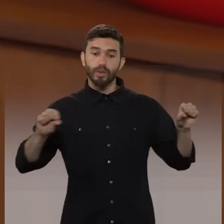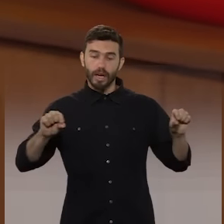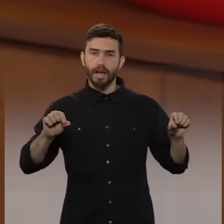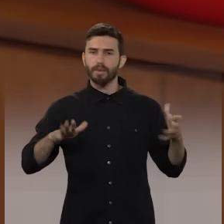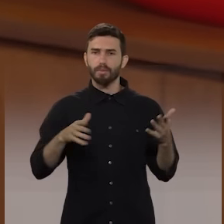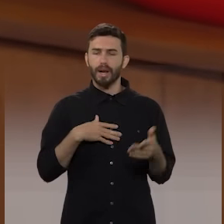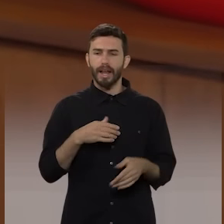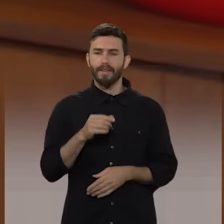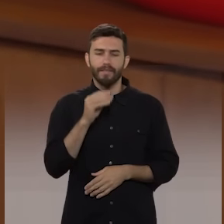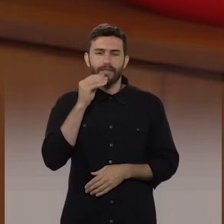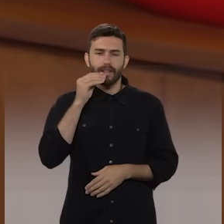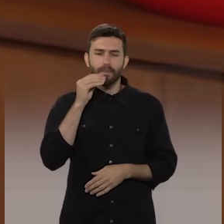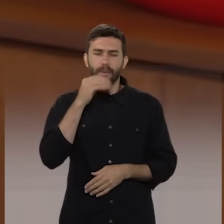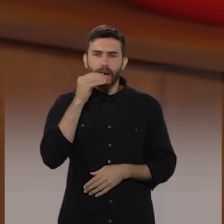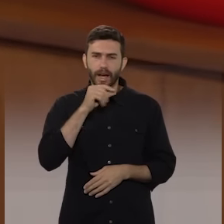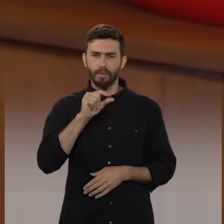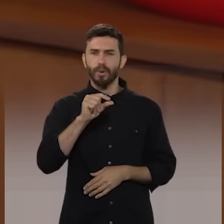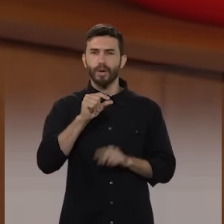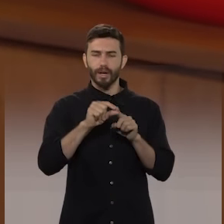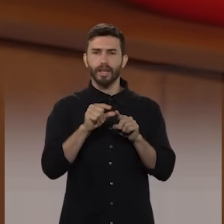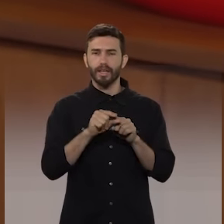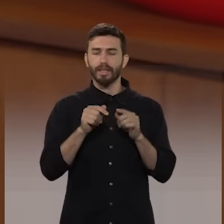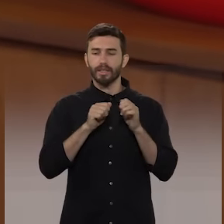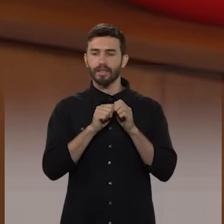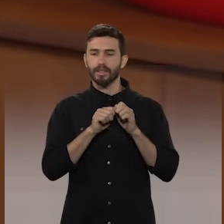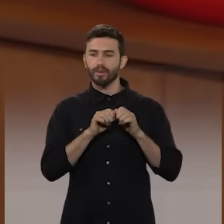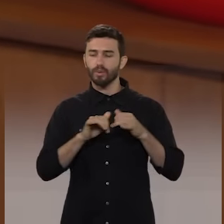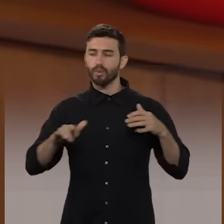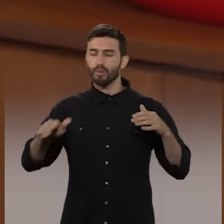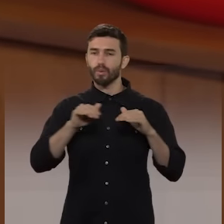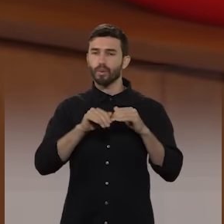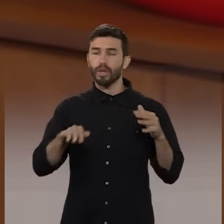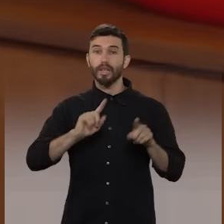baixa capacidade. Depois fomos evoluindo para cabos de transmissão mais complexos,